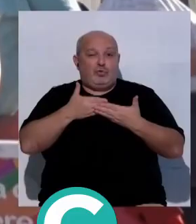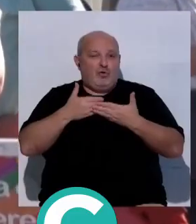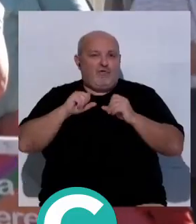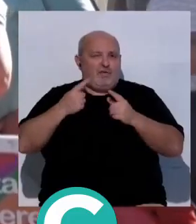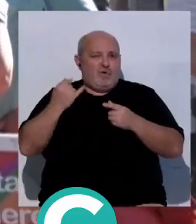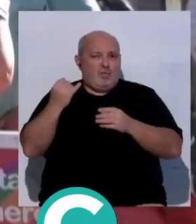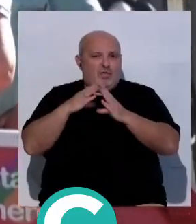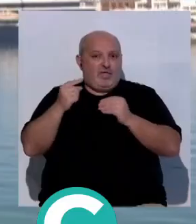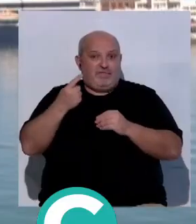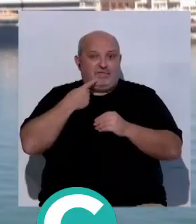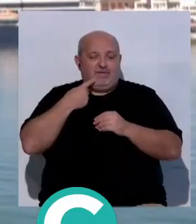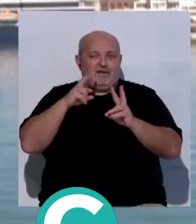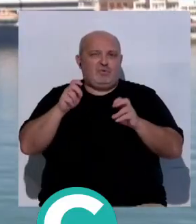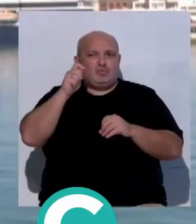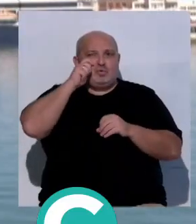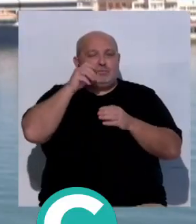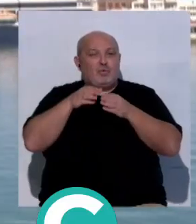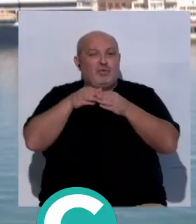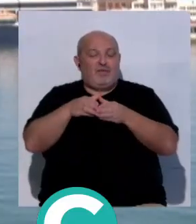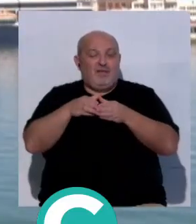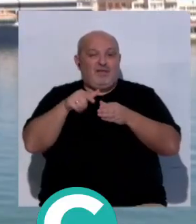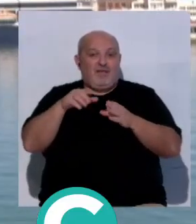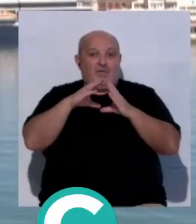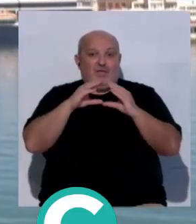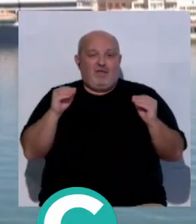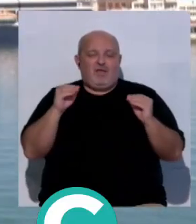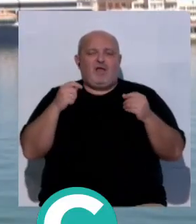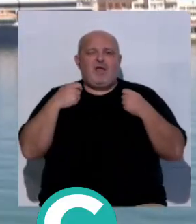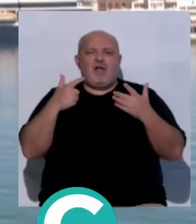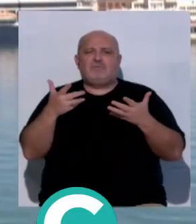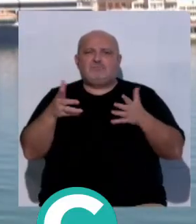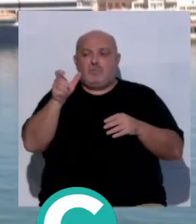junta de Andalucía sobre el turismo de cruceros en la comunidad el gasto medio por crucerista y